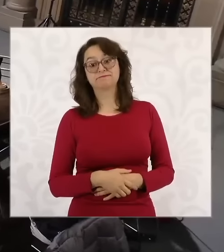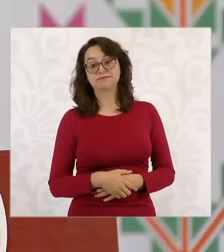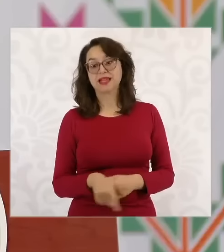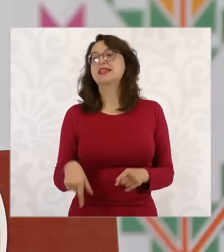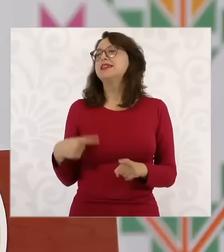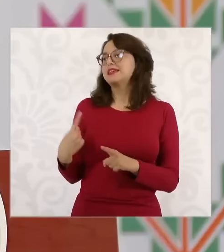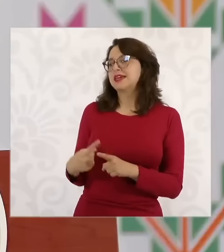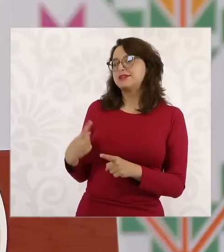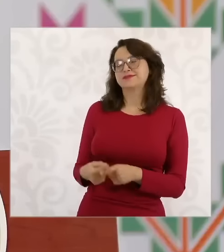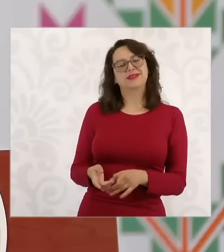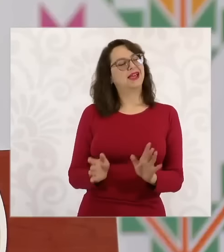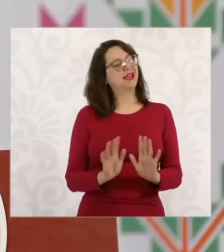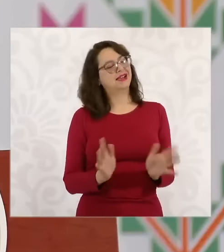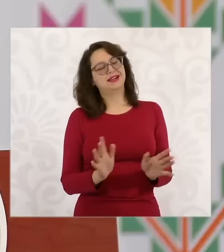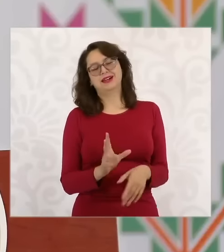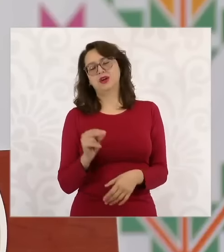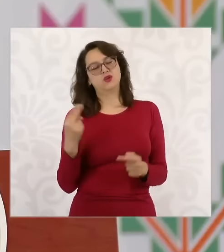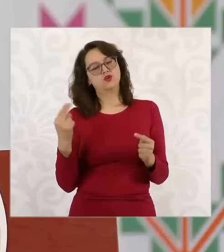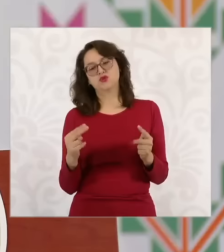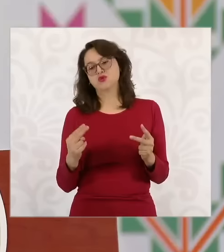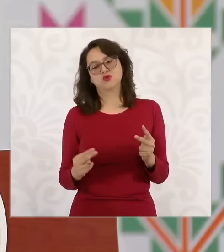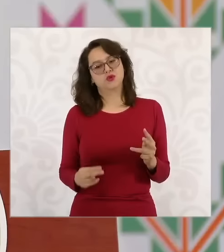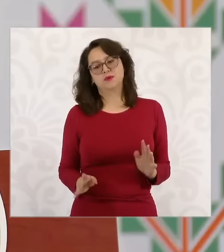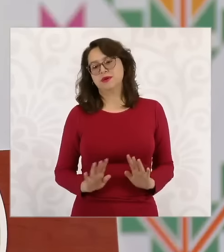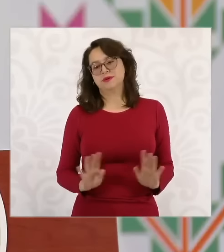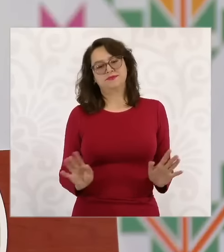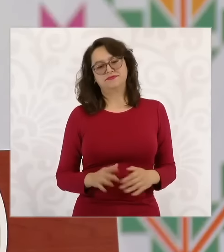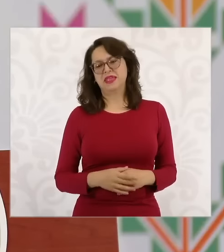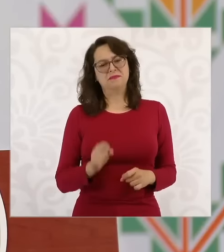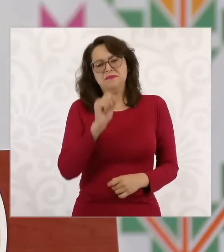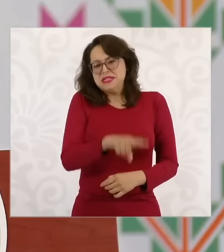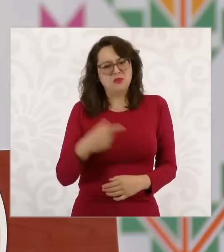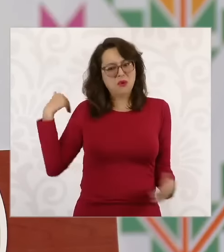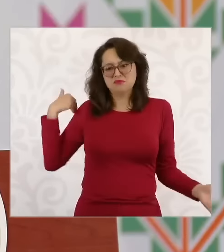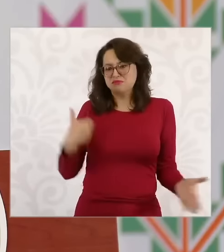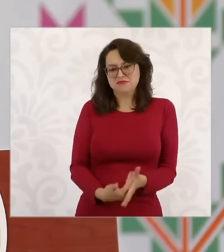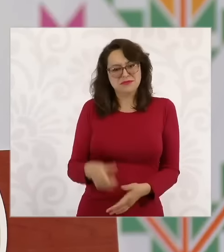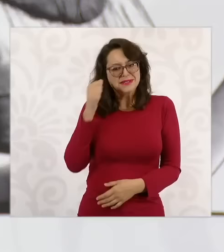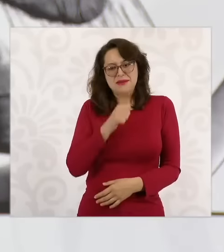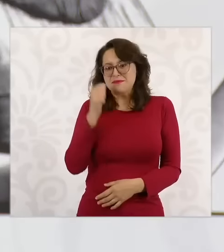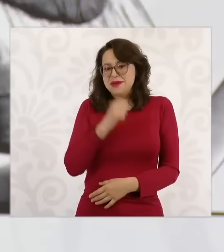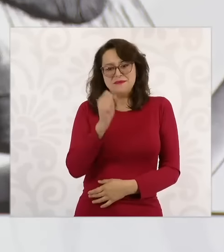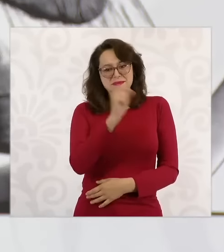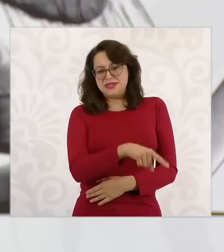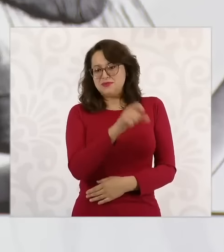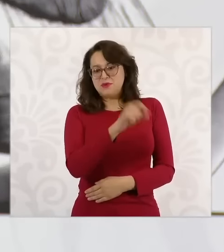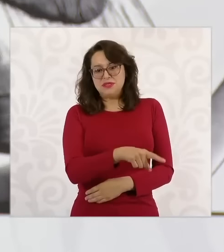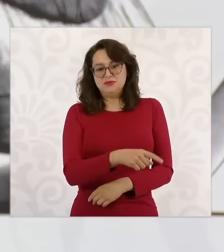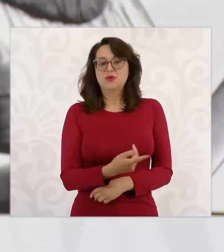Ah, no vale la pena, pero hay todas las que había desde antes, todas. lo que quieren es regresar a